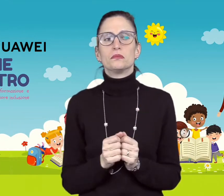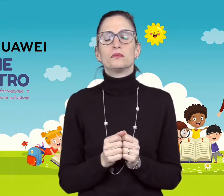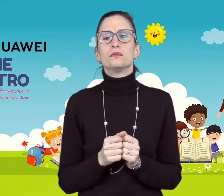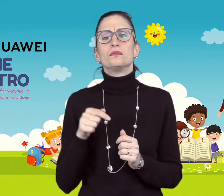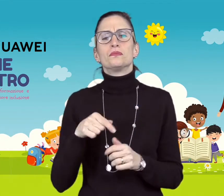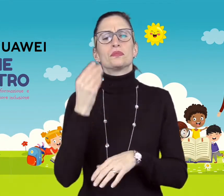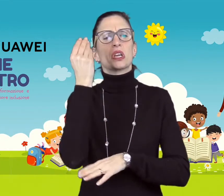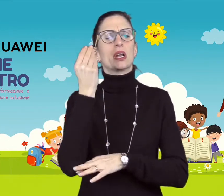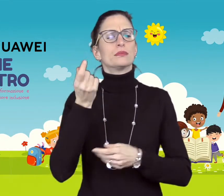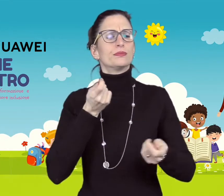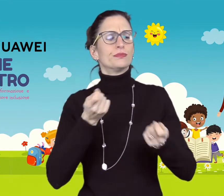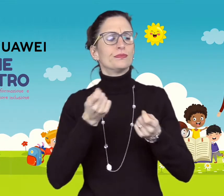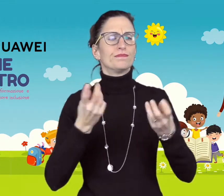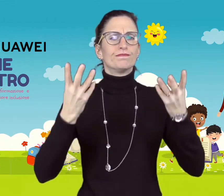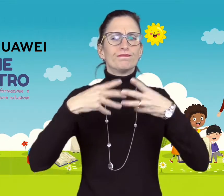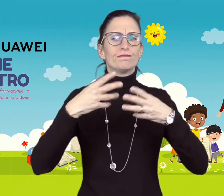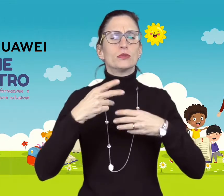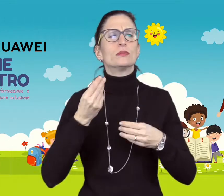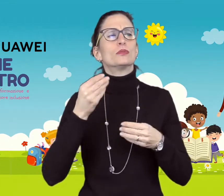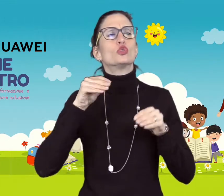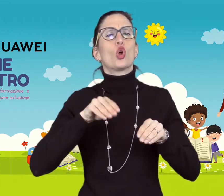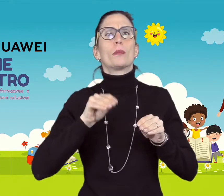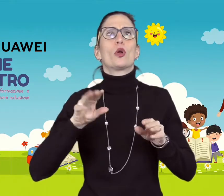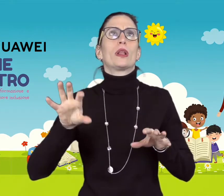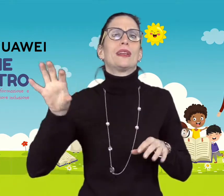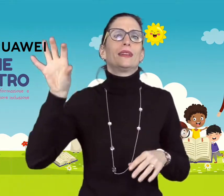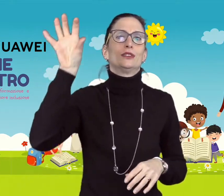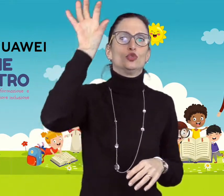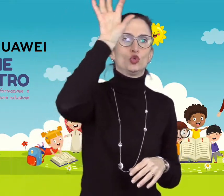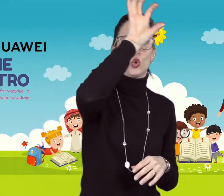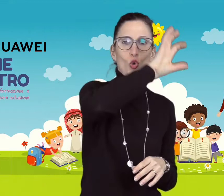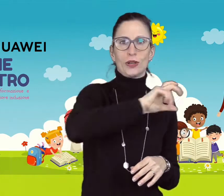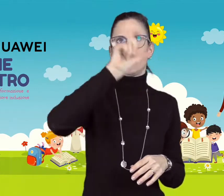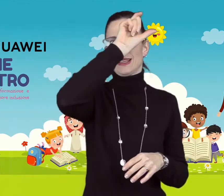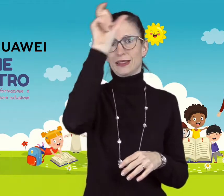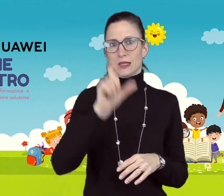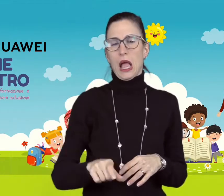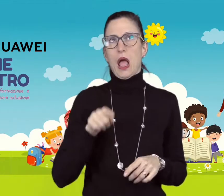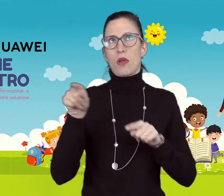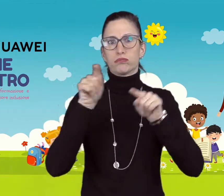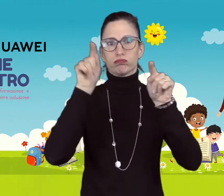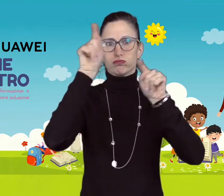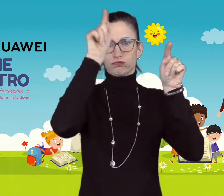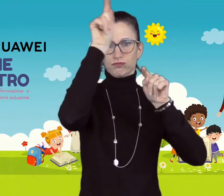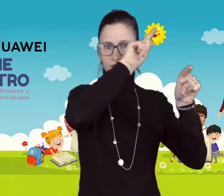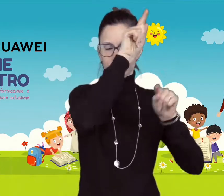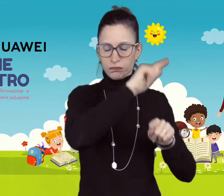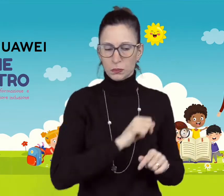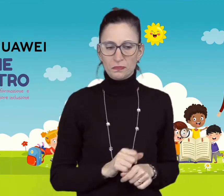I corsi e le attività verranno replicati in varie regioni d’Italia